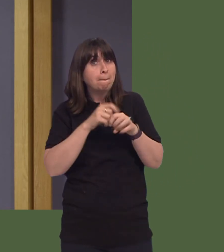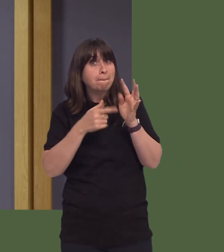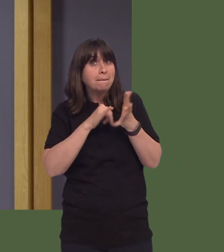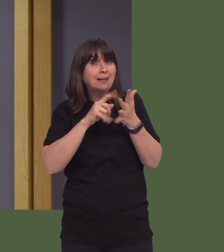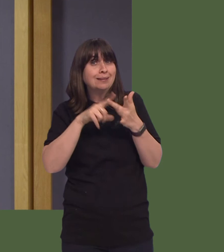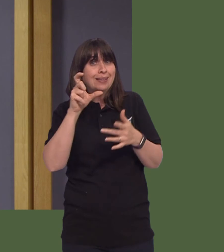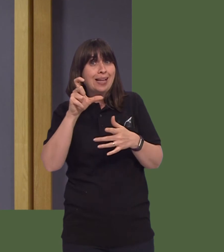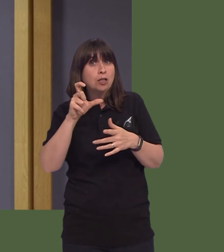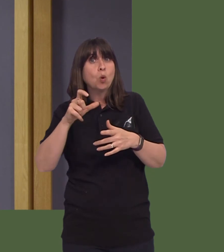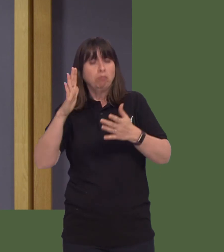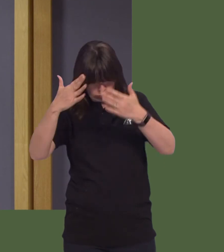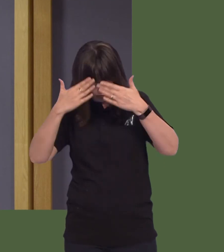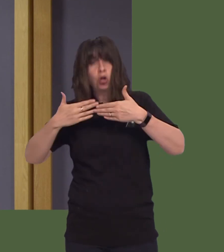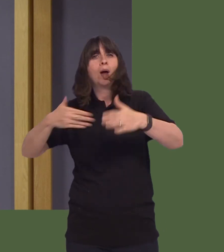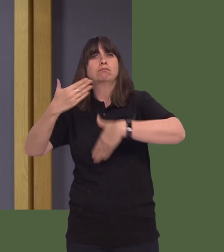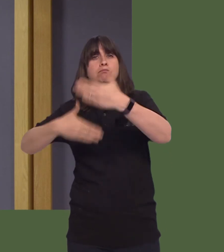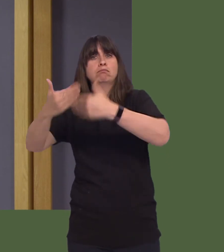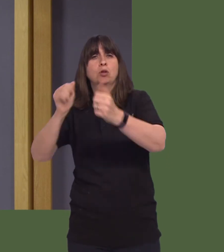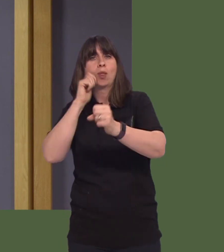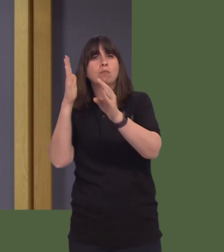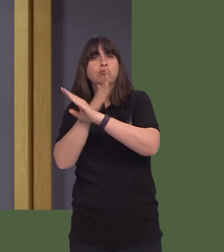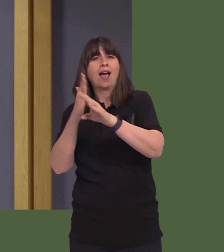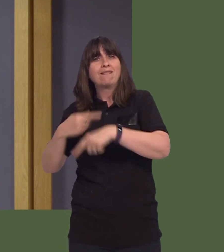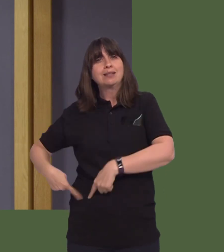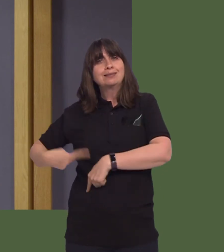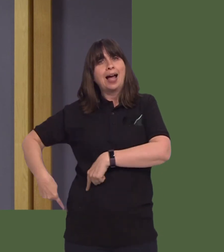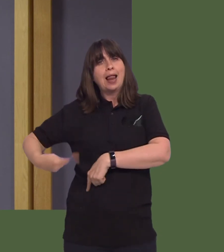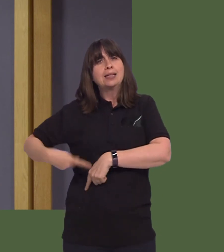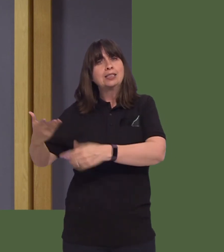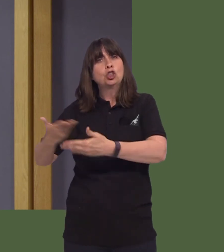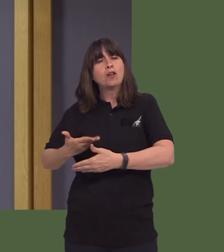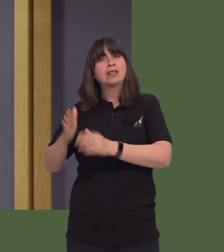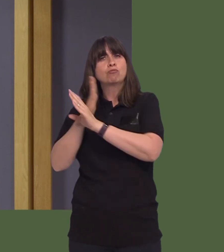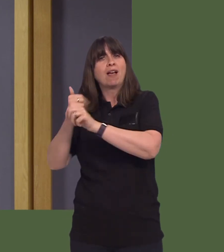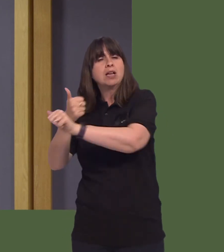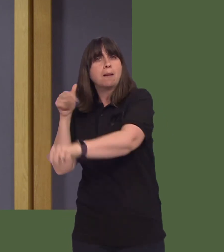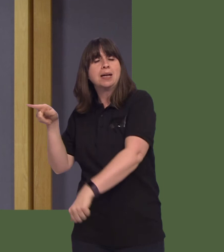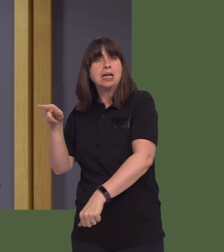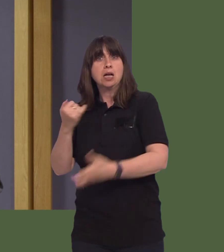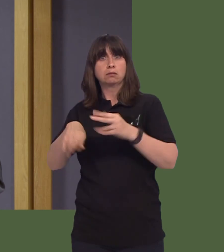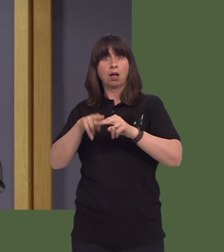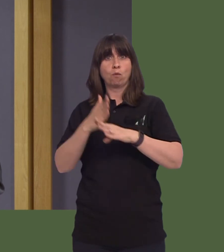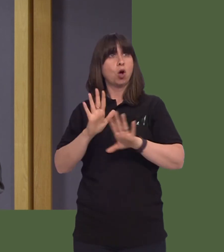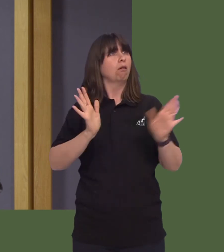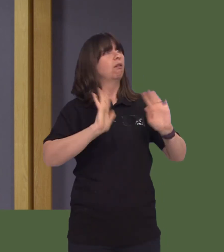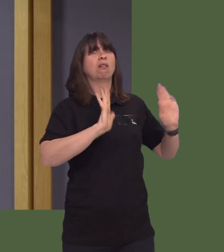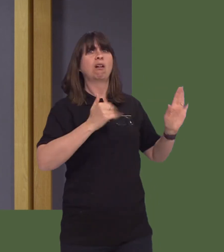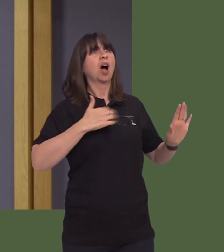i breifateiddio'r gwasanaethau dialysis yna ar draws y gogledd. Mae'r staff yn dweud wrthyf i nad ydyn nhw eisiau trosglwyddo o'r NHS i'r sector preifat,